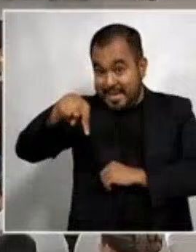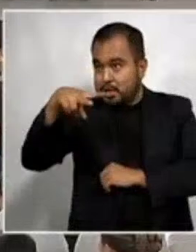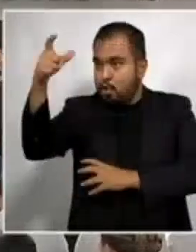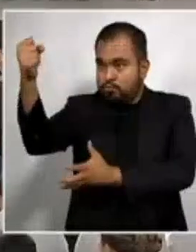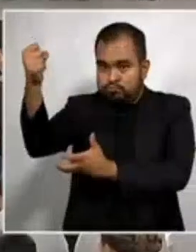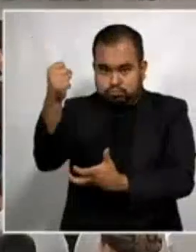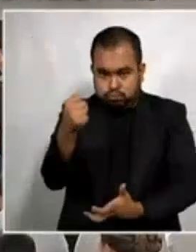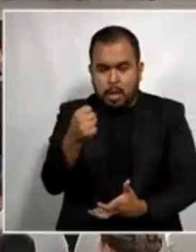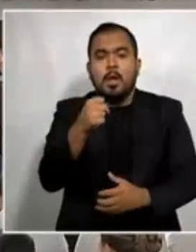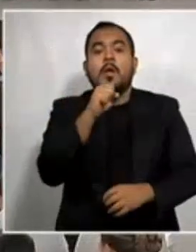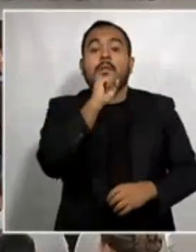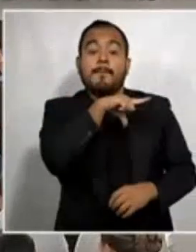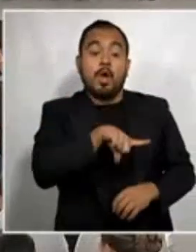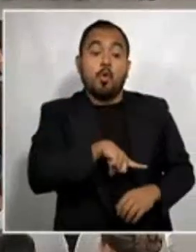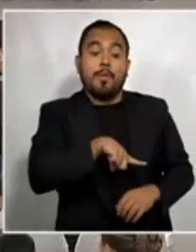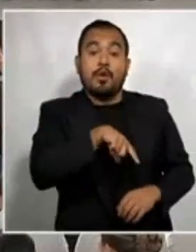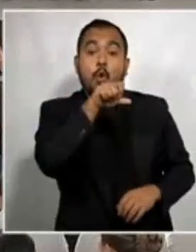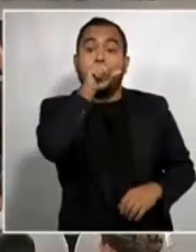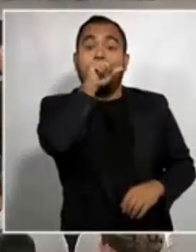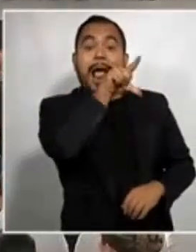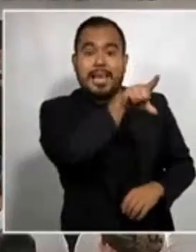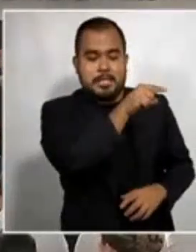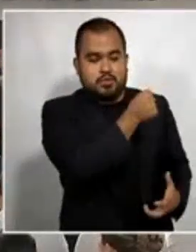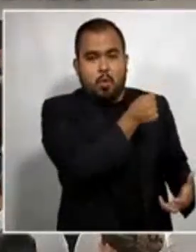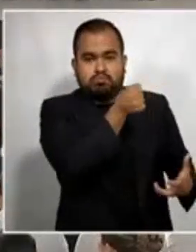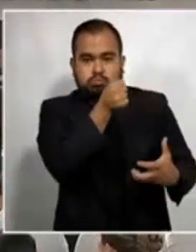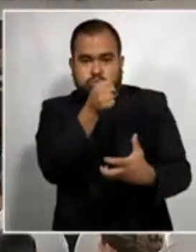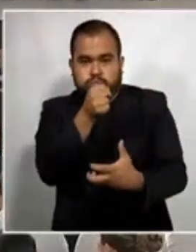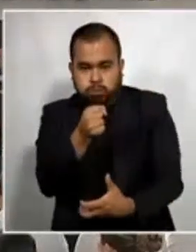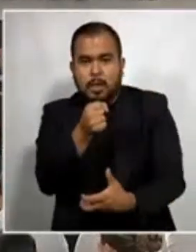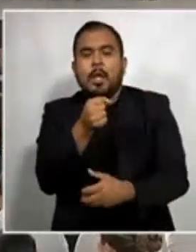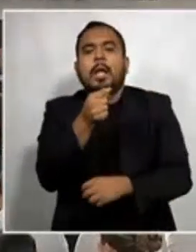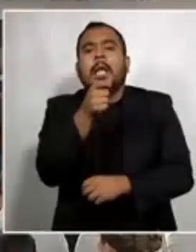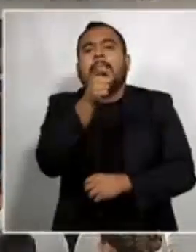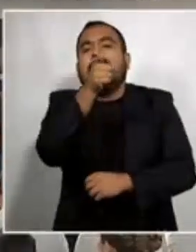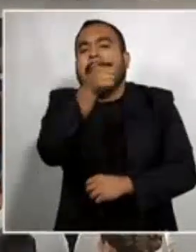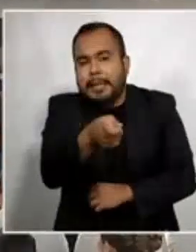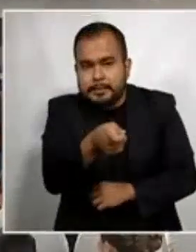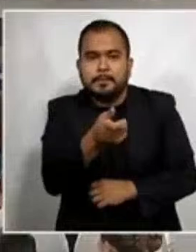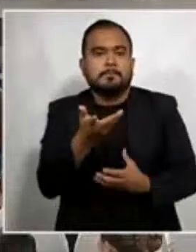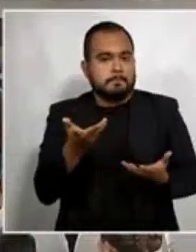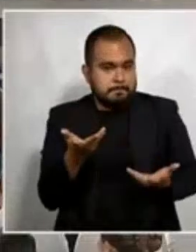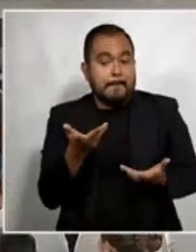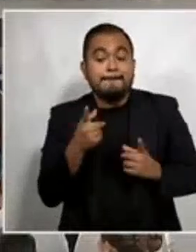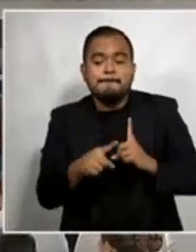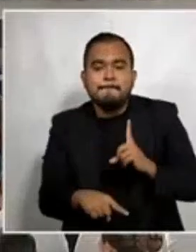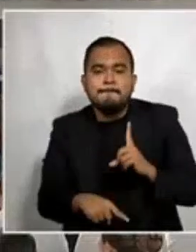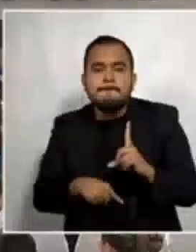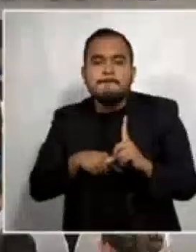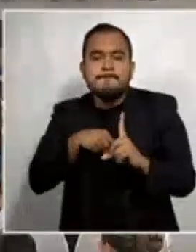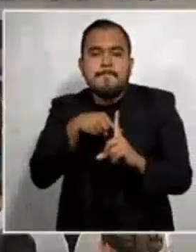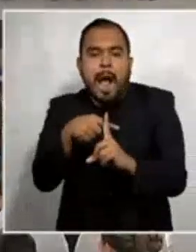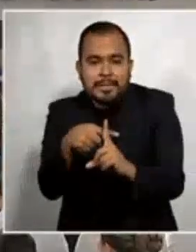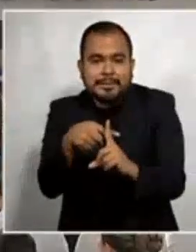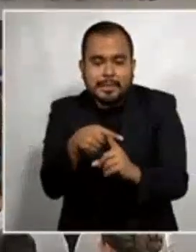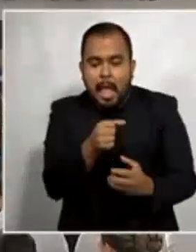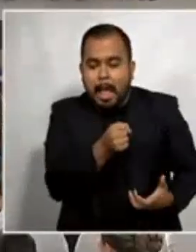estado quiere comprometer, presidenta, algunas inversiones adicionales que puedan ayudar a